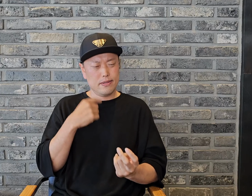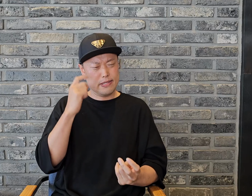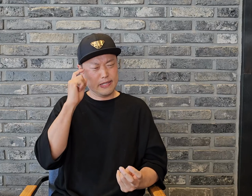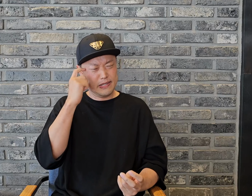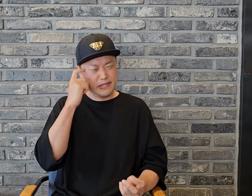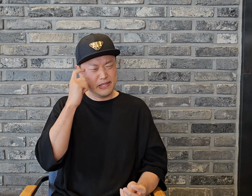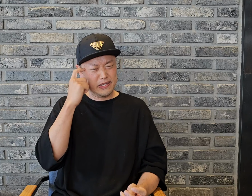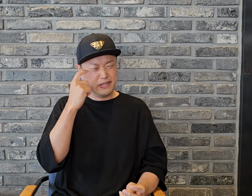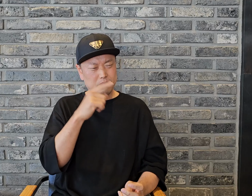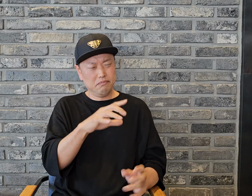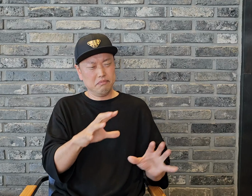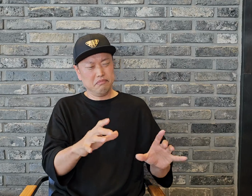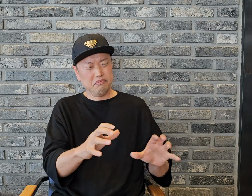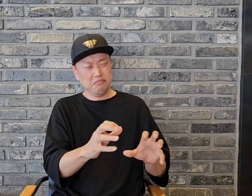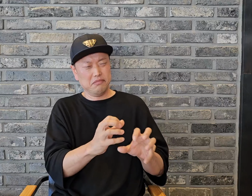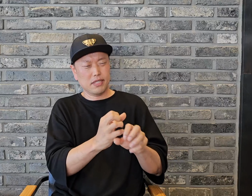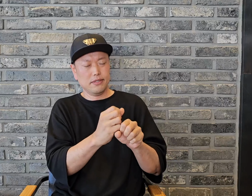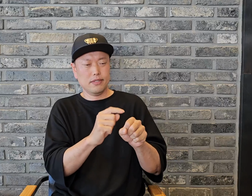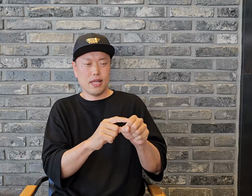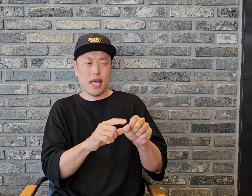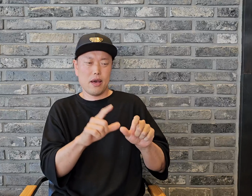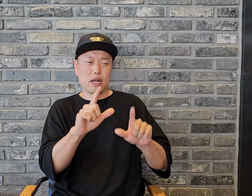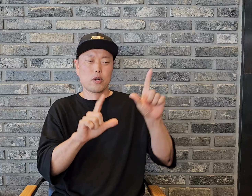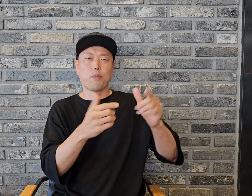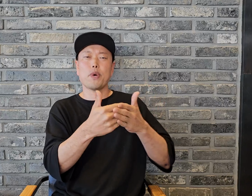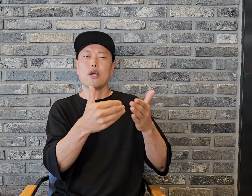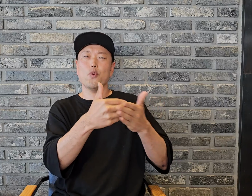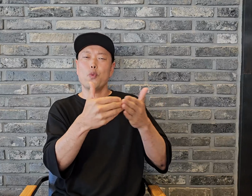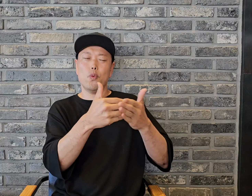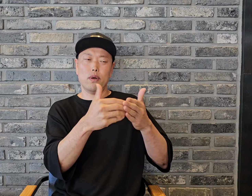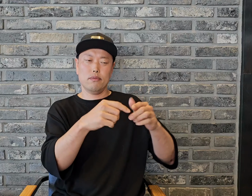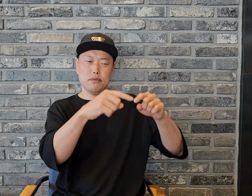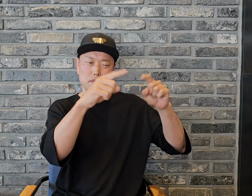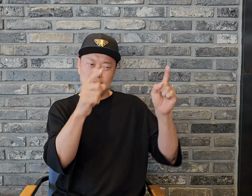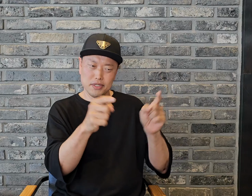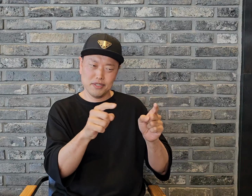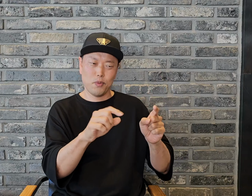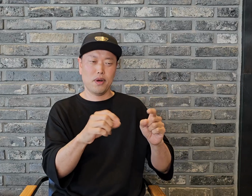골똘히 고민하면서 내용을 요약해요 미술을 할 때도 하트라 한다면